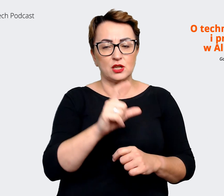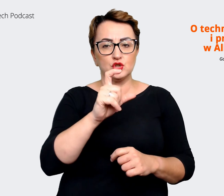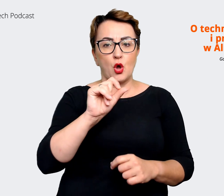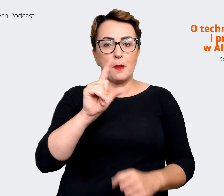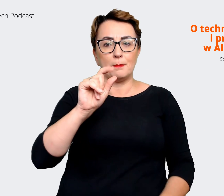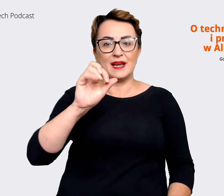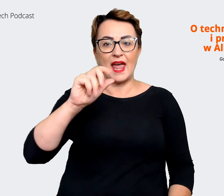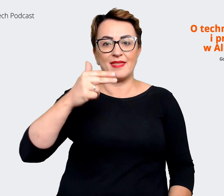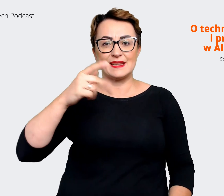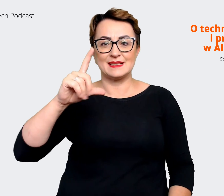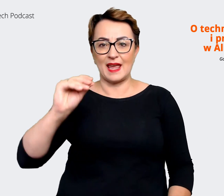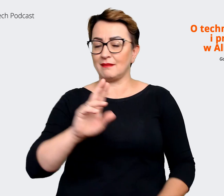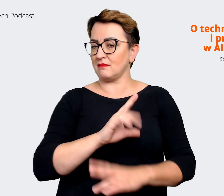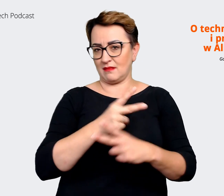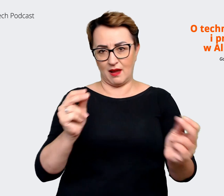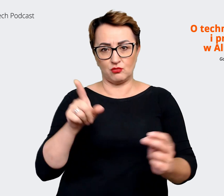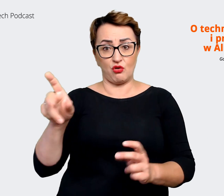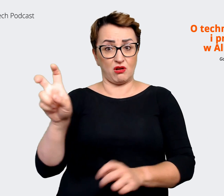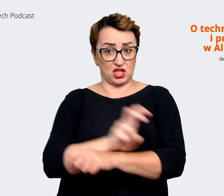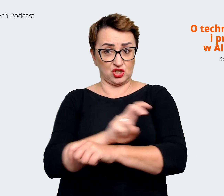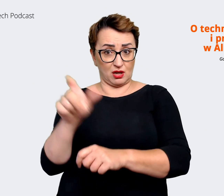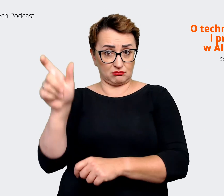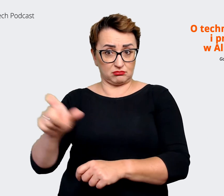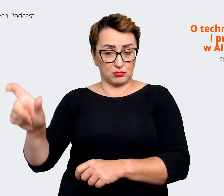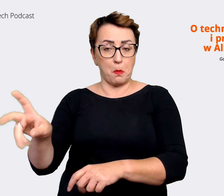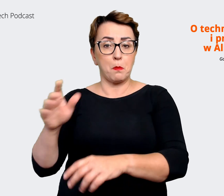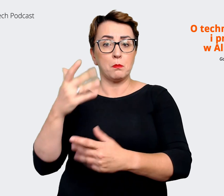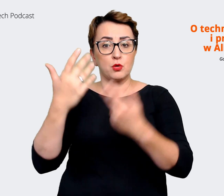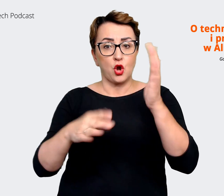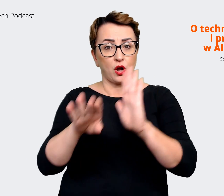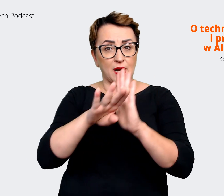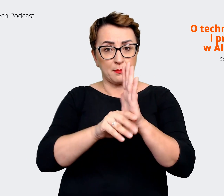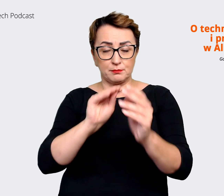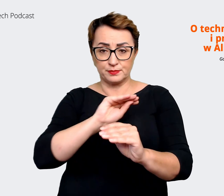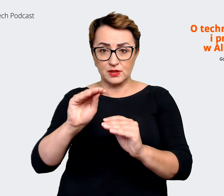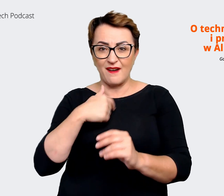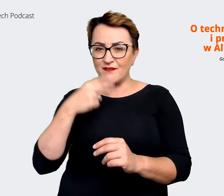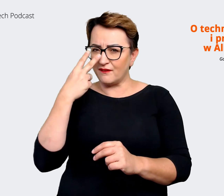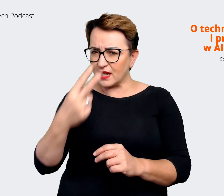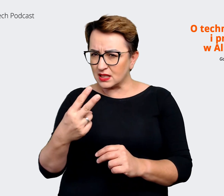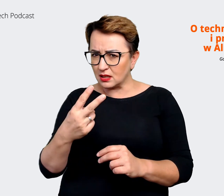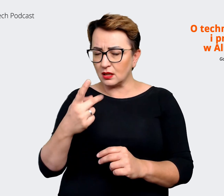od inżynierów, którzy to programują, albo wręcz gdy widzą user story, zastanawiają się hej, ale